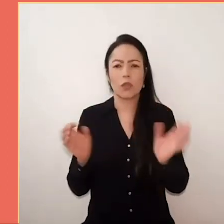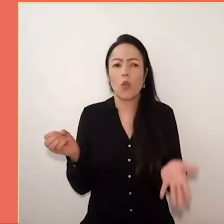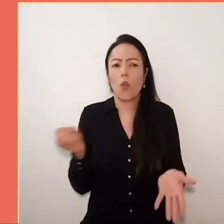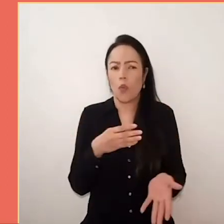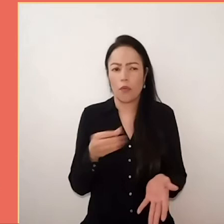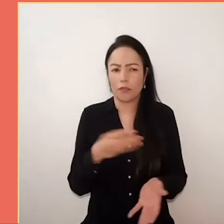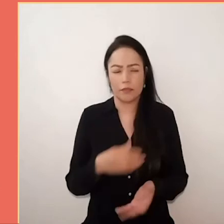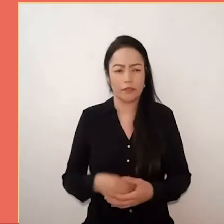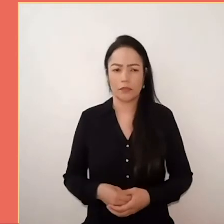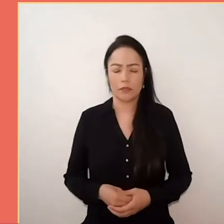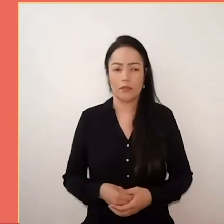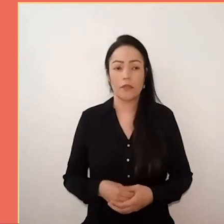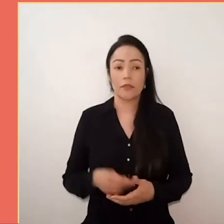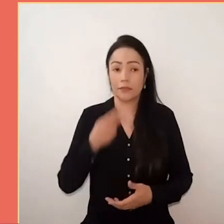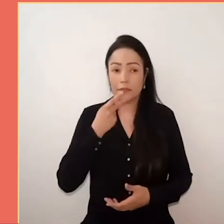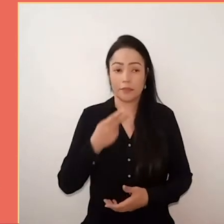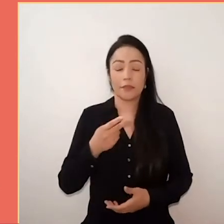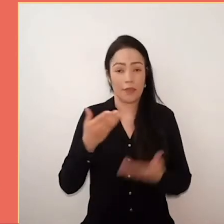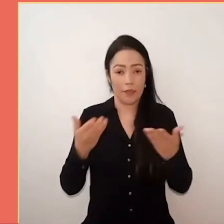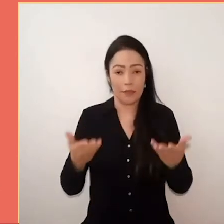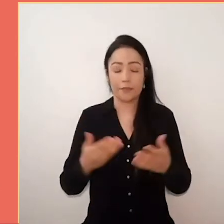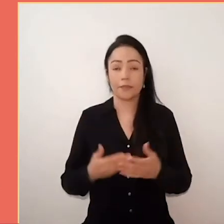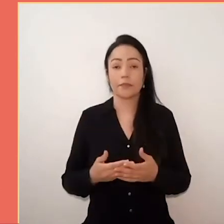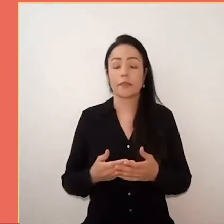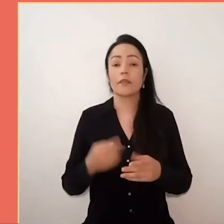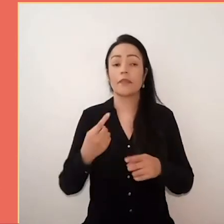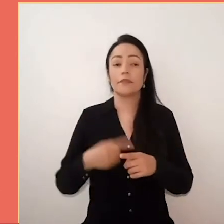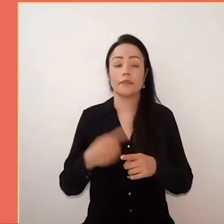E eu falo isso, não apenas porque os textos estão empobrecidos,